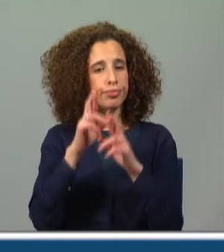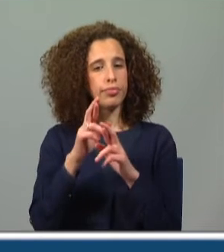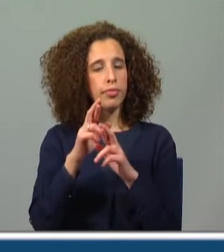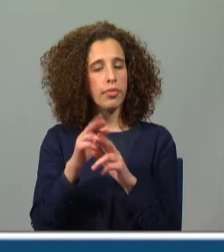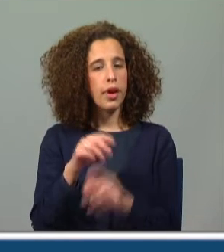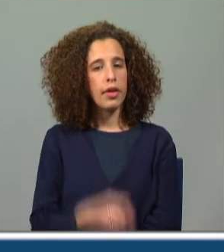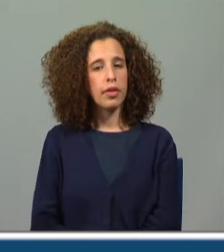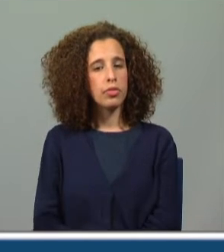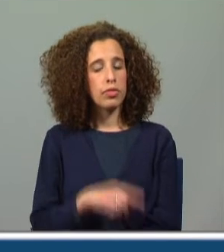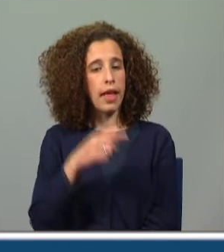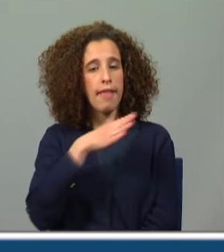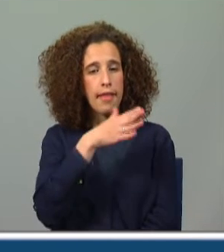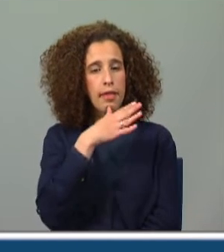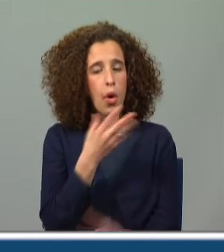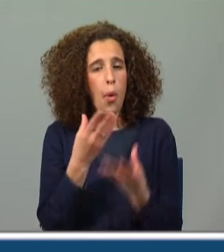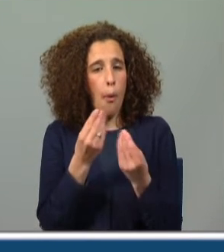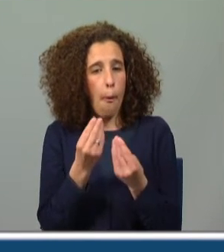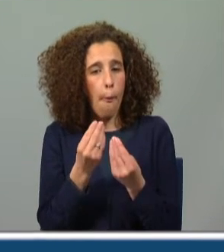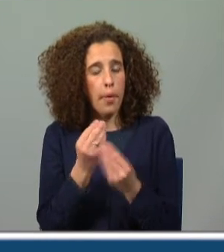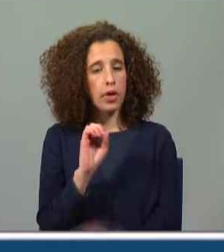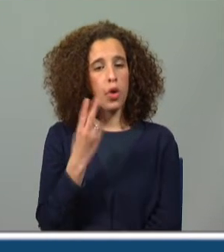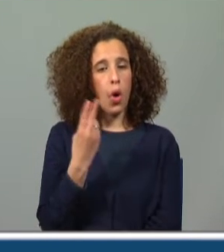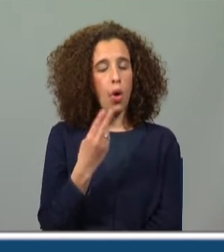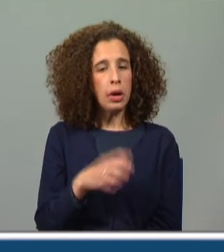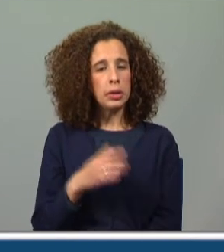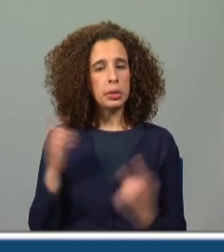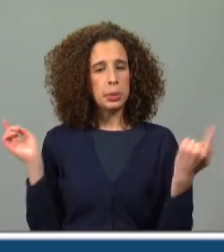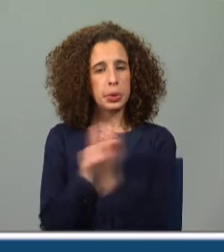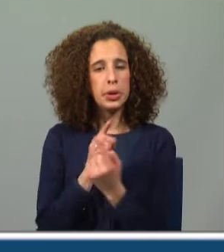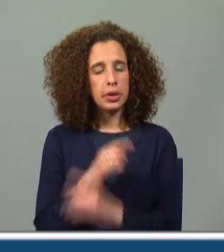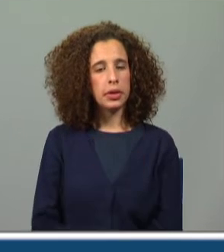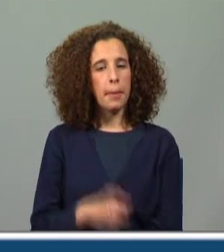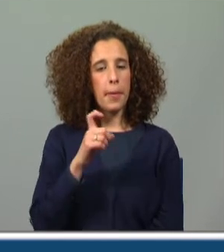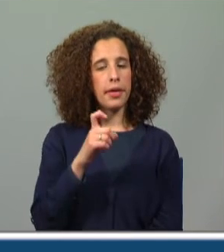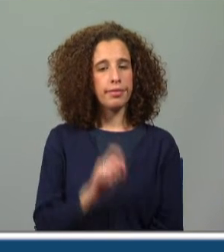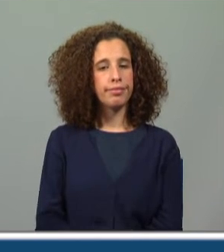da narradora o medo e a resignação ou a revolta e a hipocrisia claro que é a 敘述者的恐懼和順從或反抗和虛偽當然是